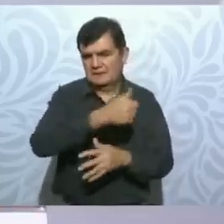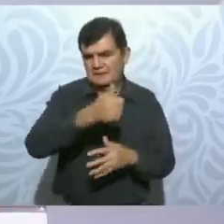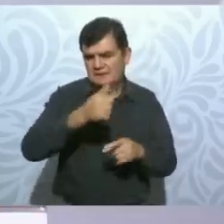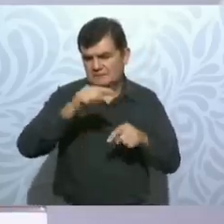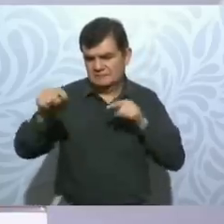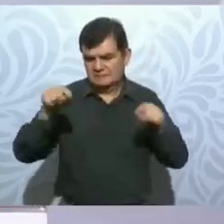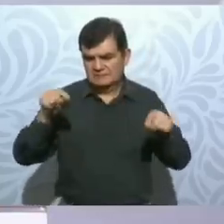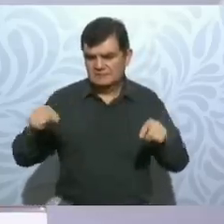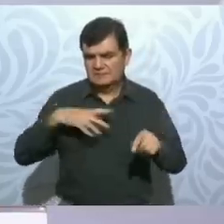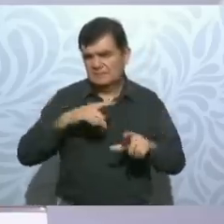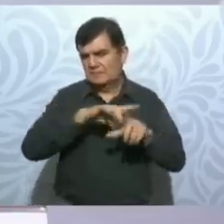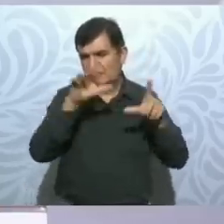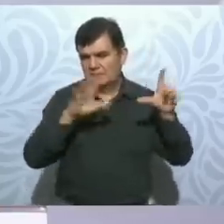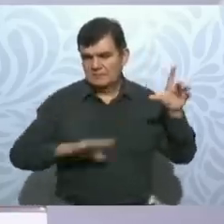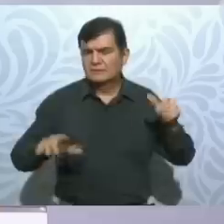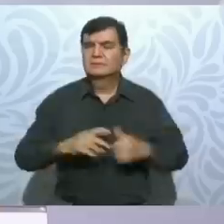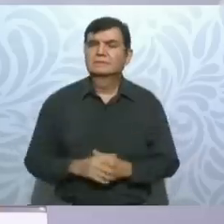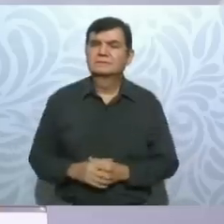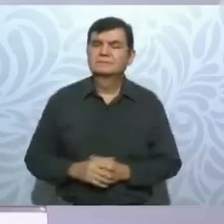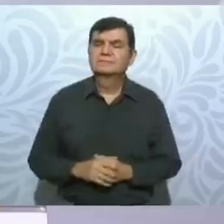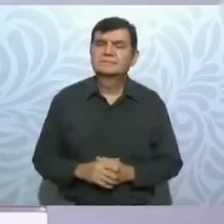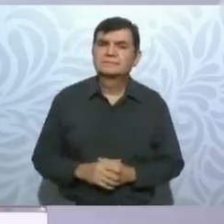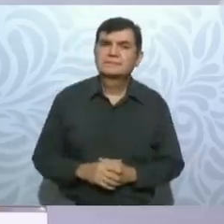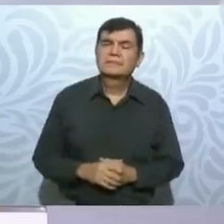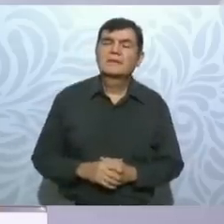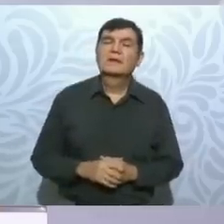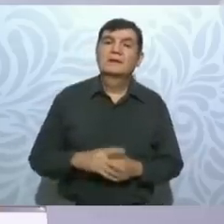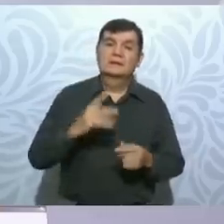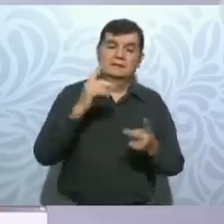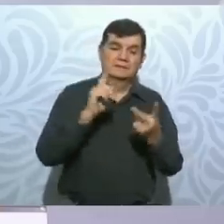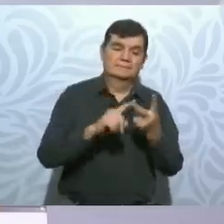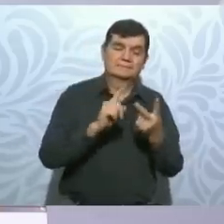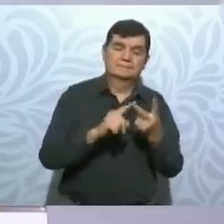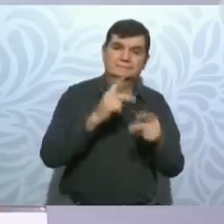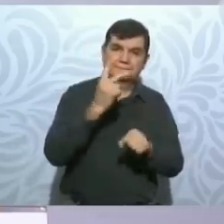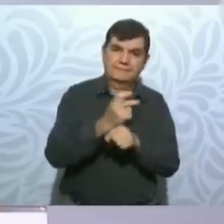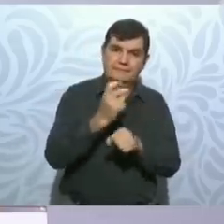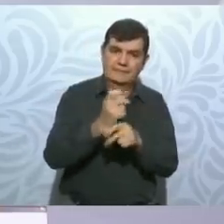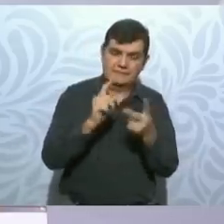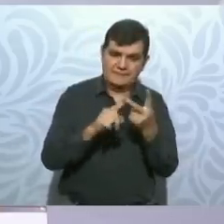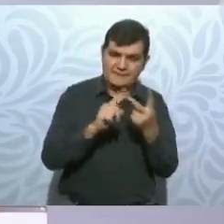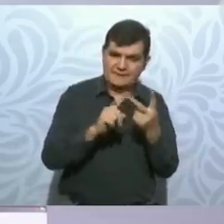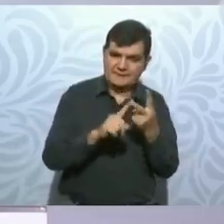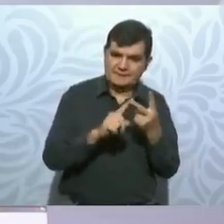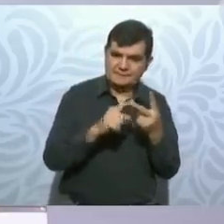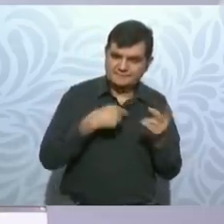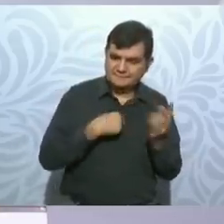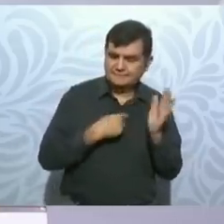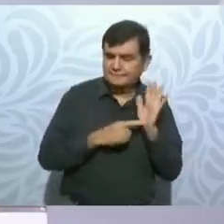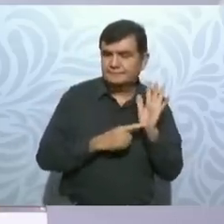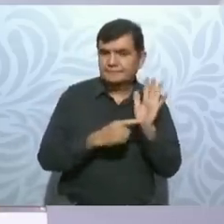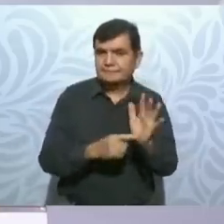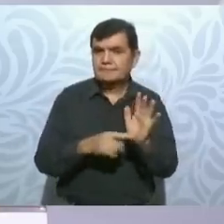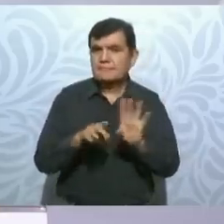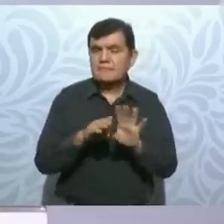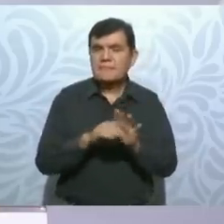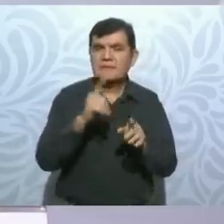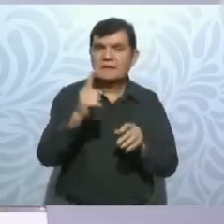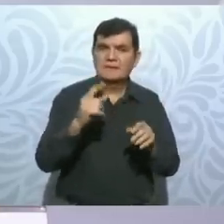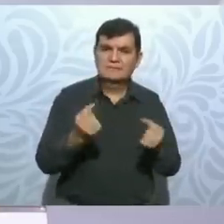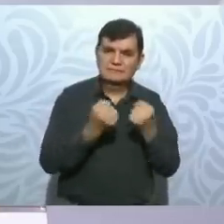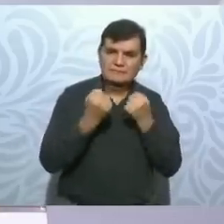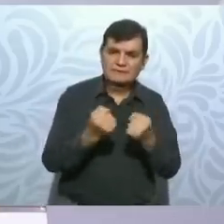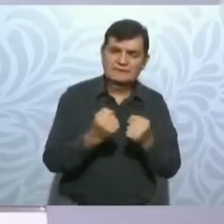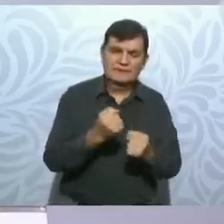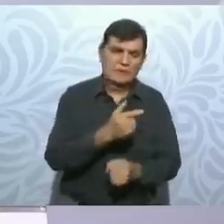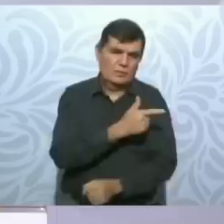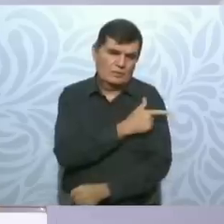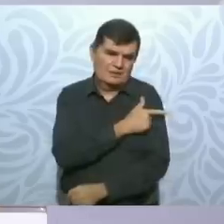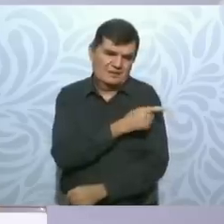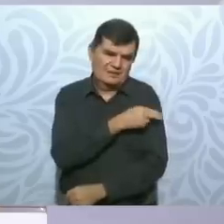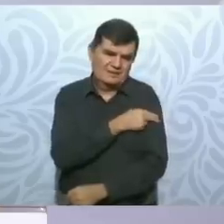nuestro país la segunda que planteo es el fortalecimiento de la guardia nacional pero